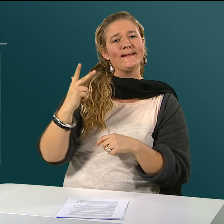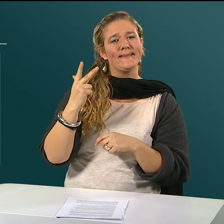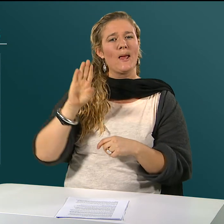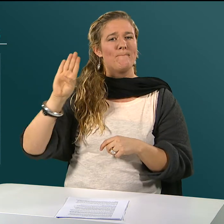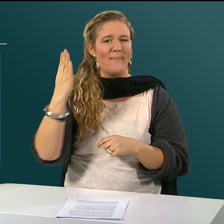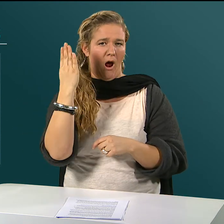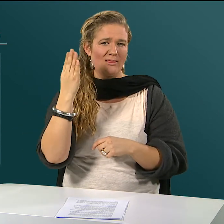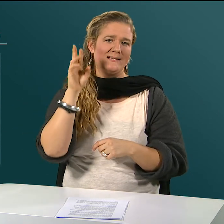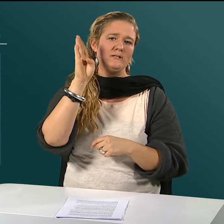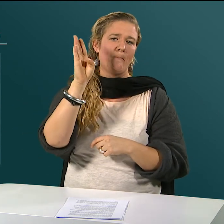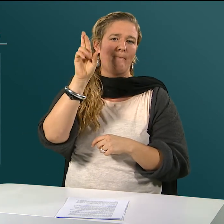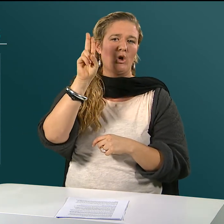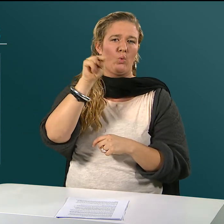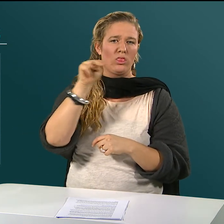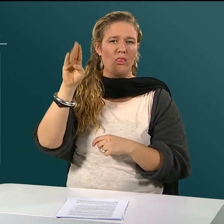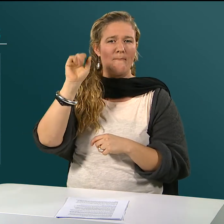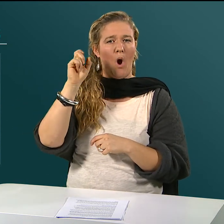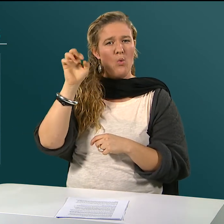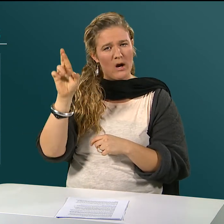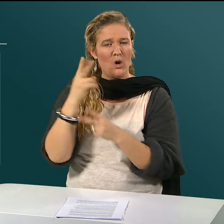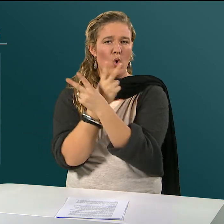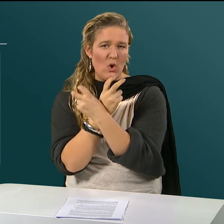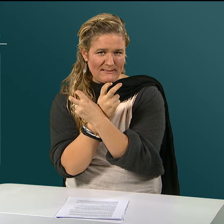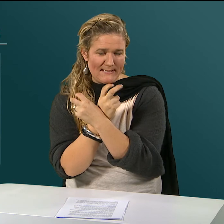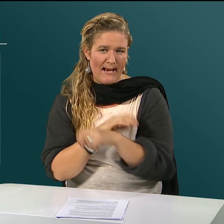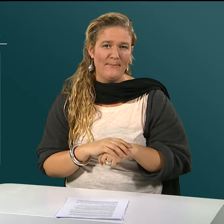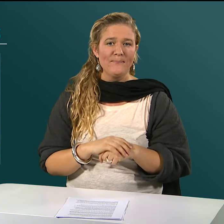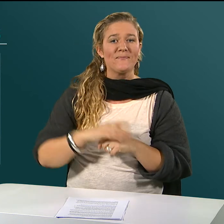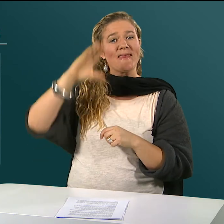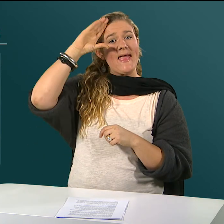3. Platz Beatrice Brunnbauer (Oesterreich).